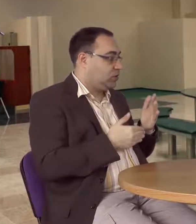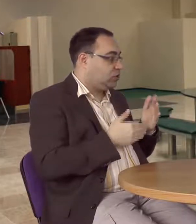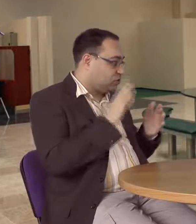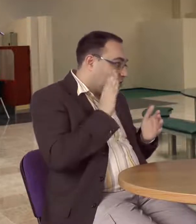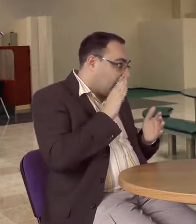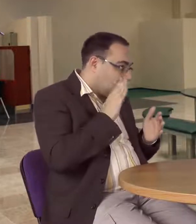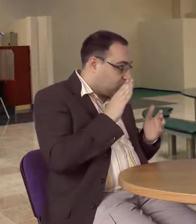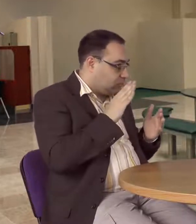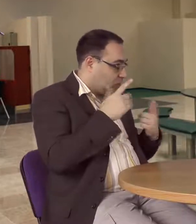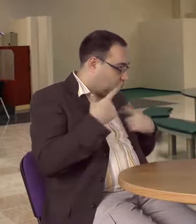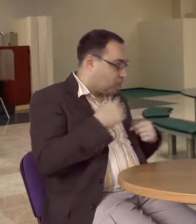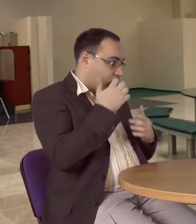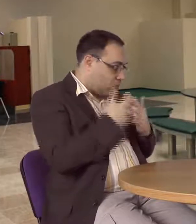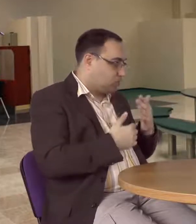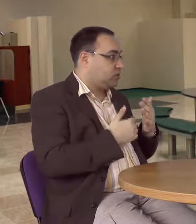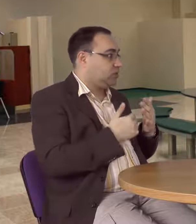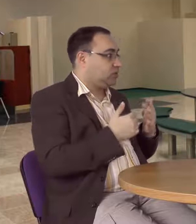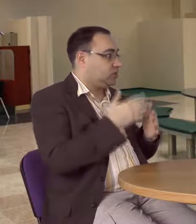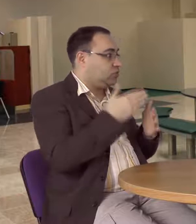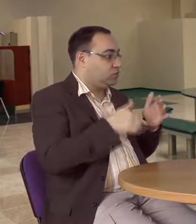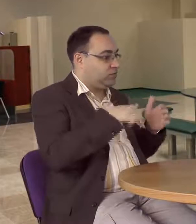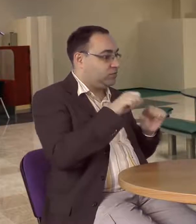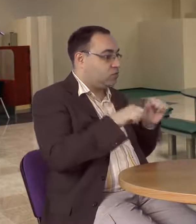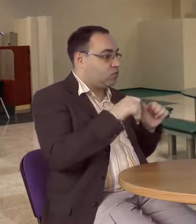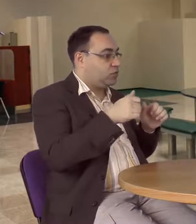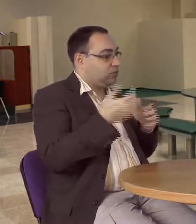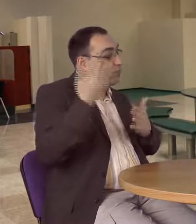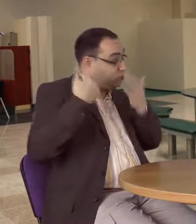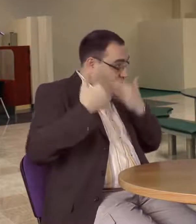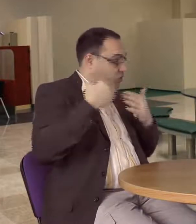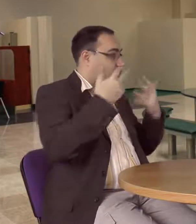Czy dalej te osoby mogą korzystać z tej ulgi w tym roku, za poprzedni rok rozliczając się?